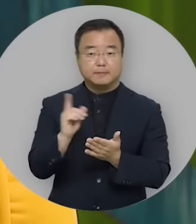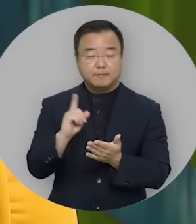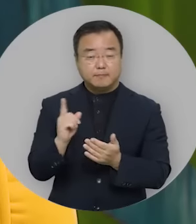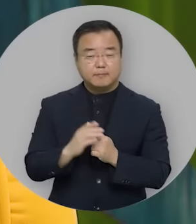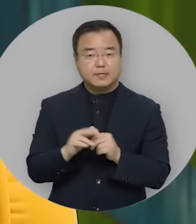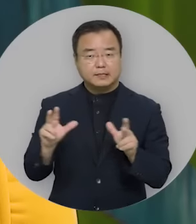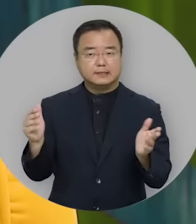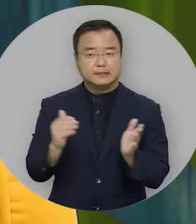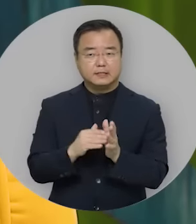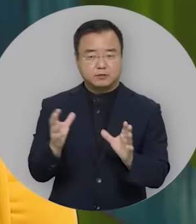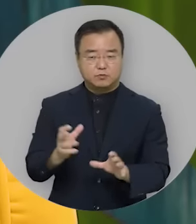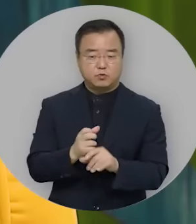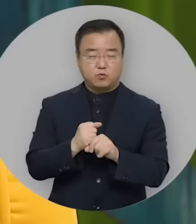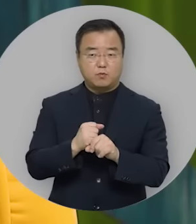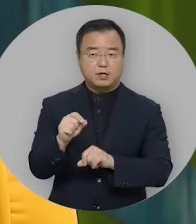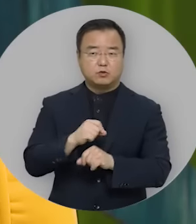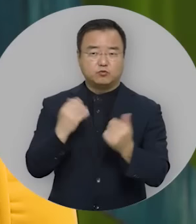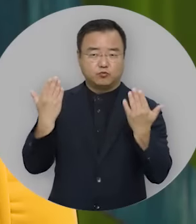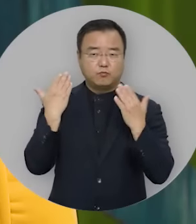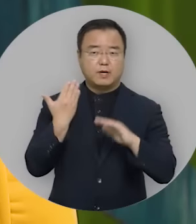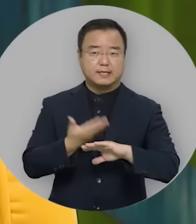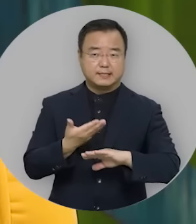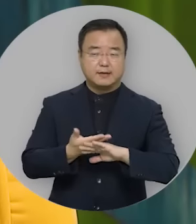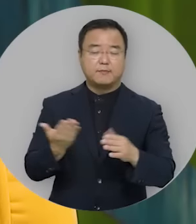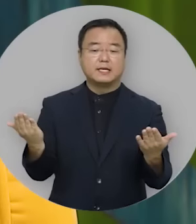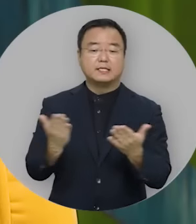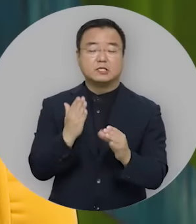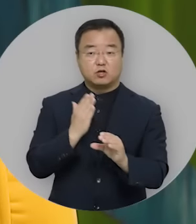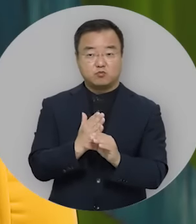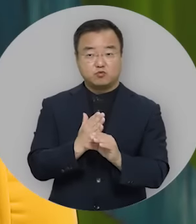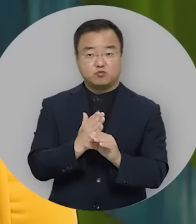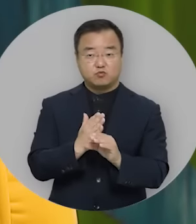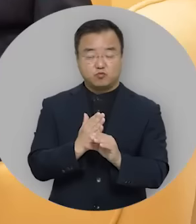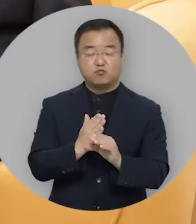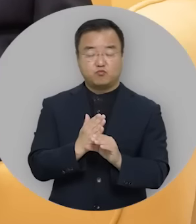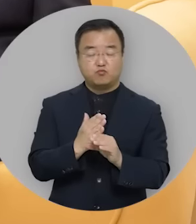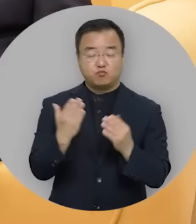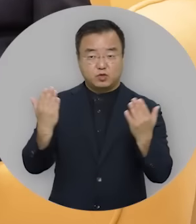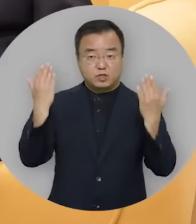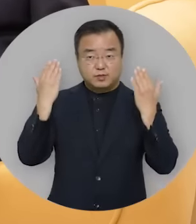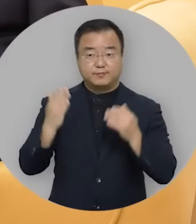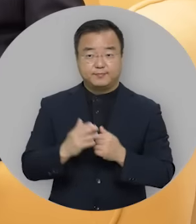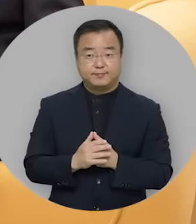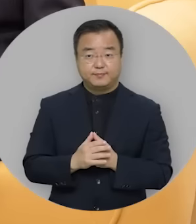지금까지 있었던 종합 특수학교랑은 조금 다른 직업교육 중점 특수학교입니다. 직업교육 중점 특수학교죠? 맞습니다.